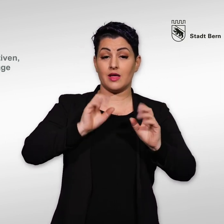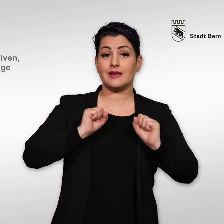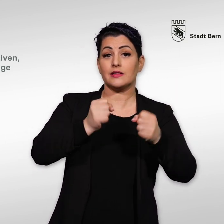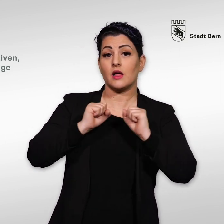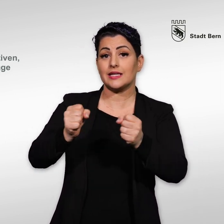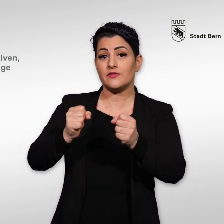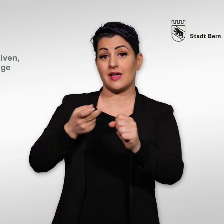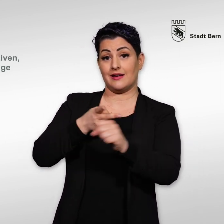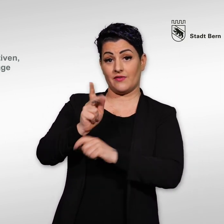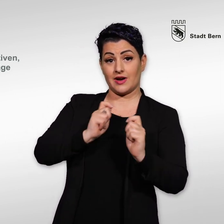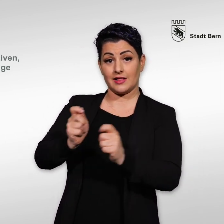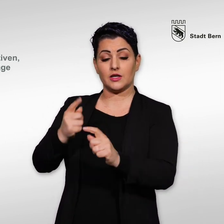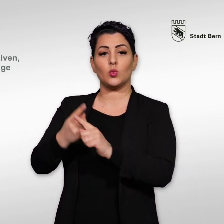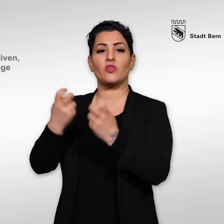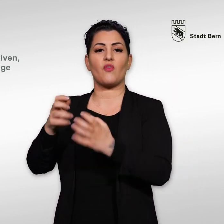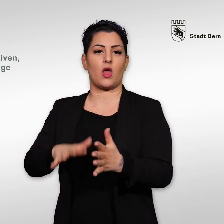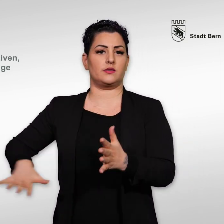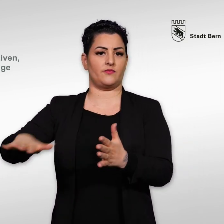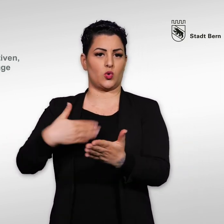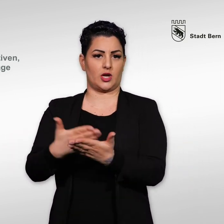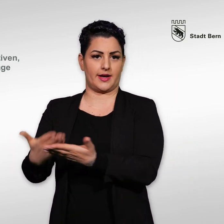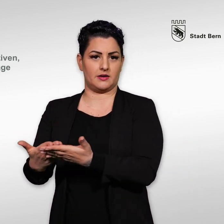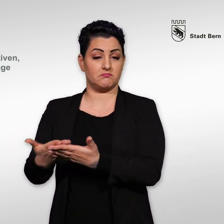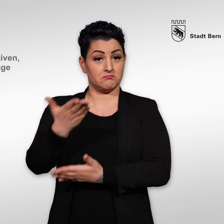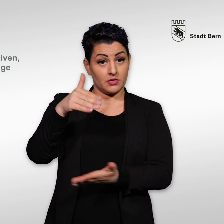Wahlen, Initiativen, Referenden und Volksvorschläge